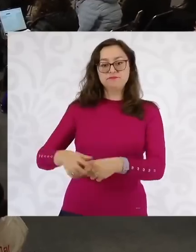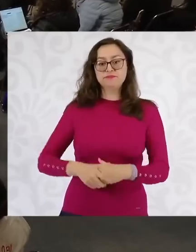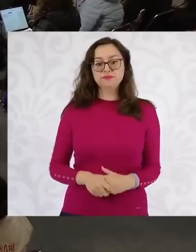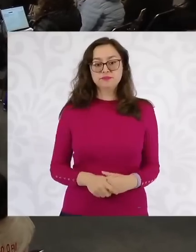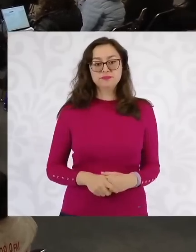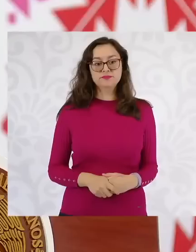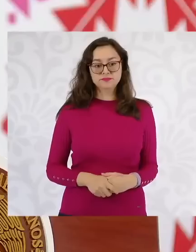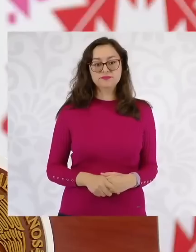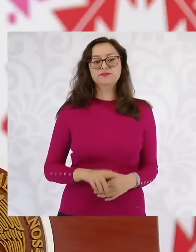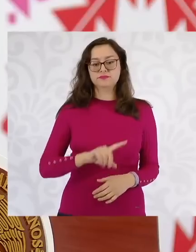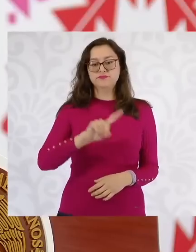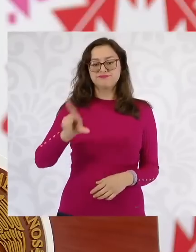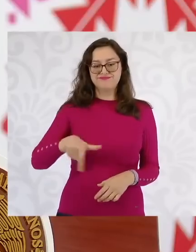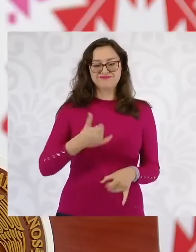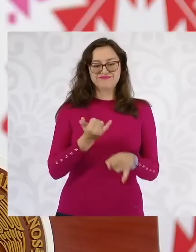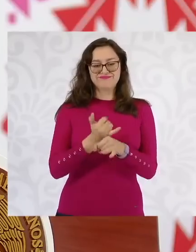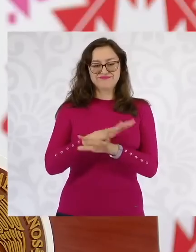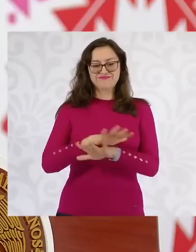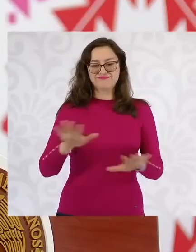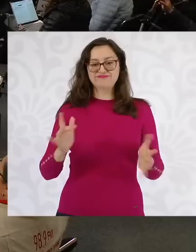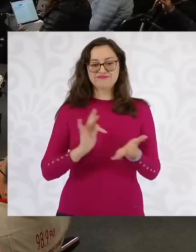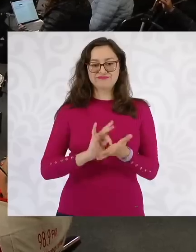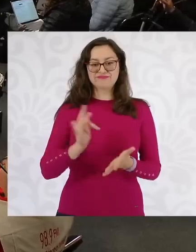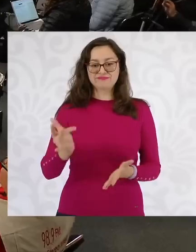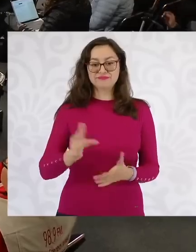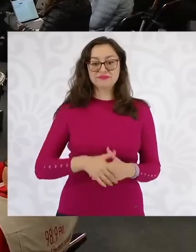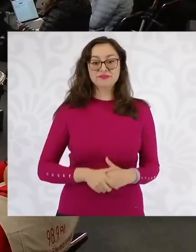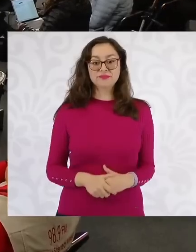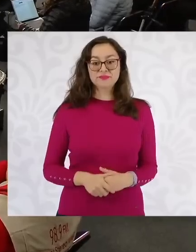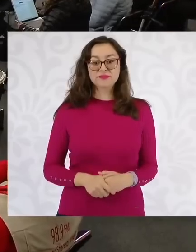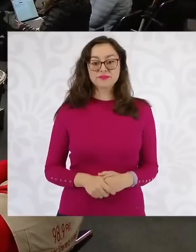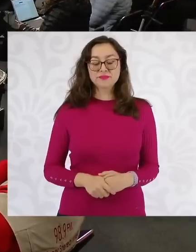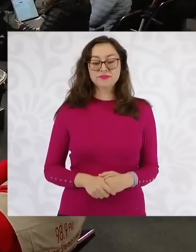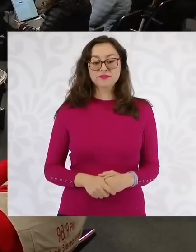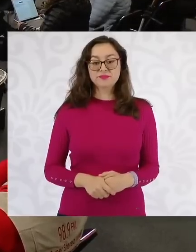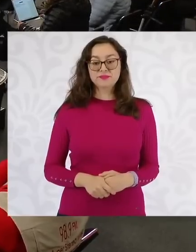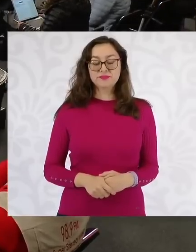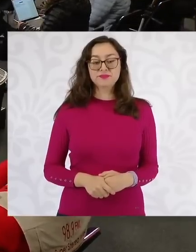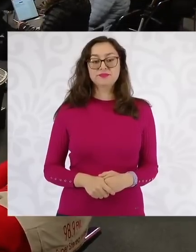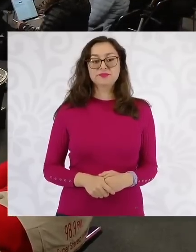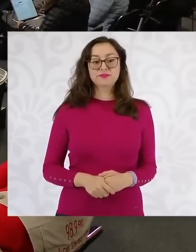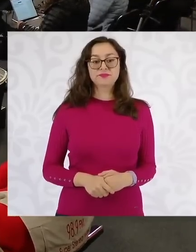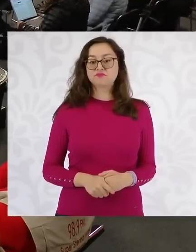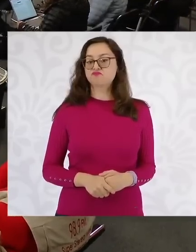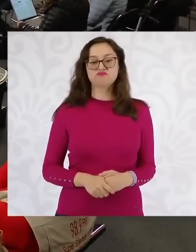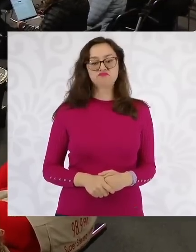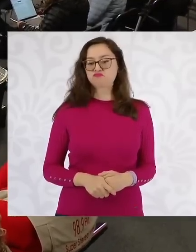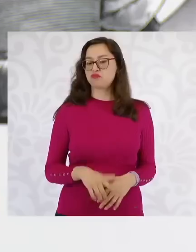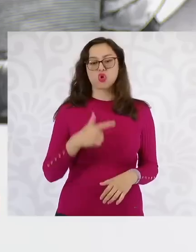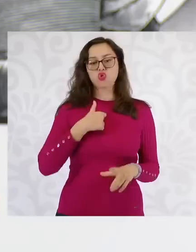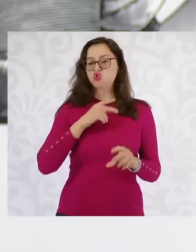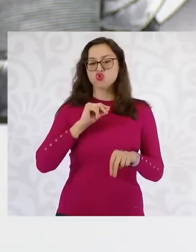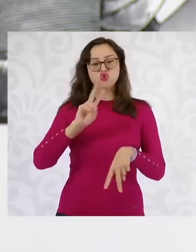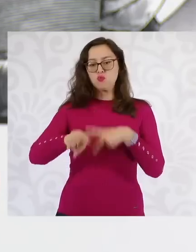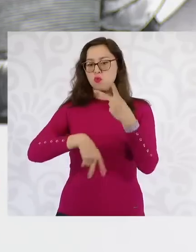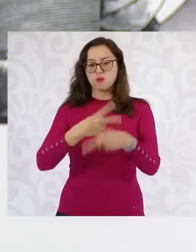se los informamos también gracias también voy a poder asistir personalmente pero también va a